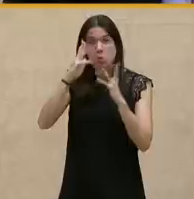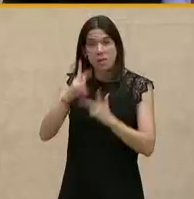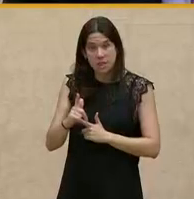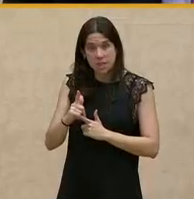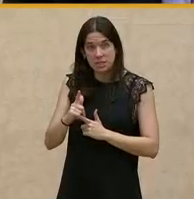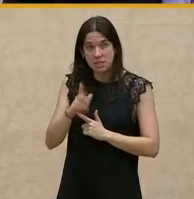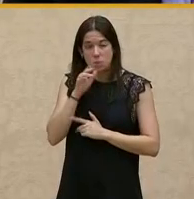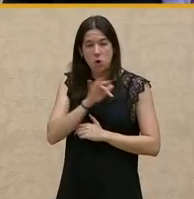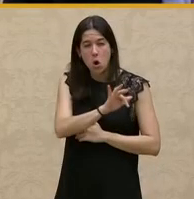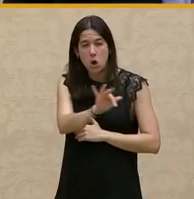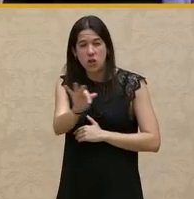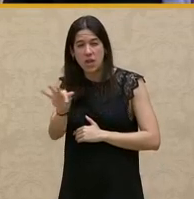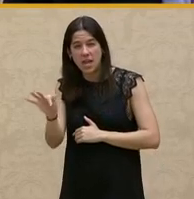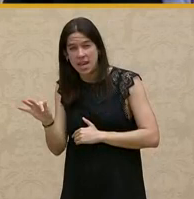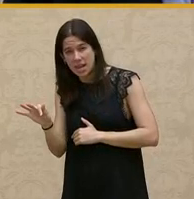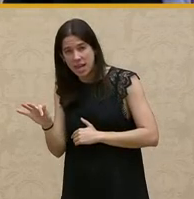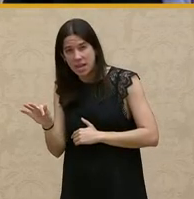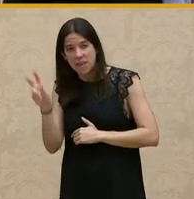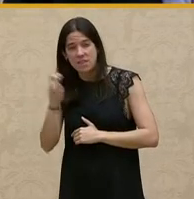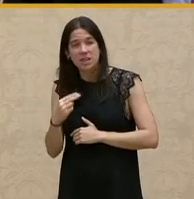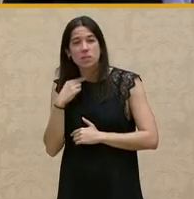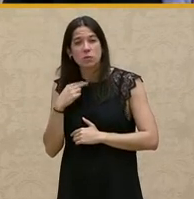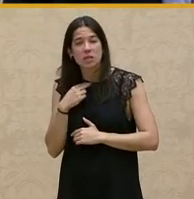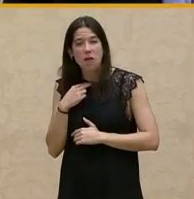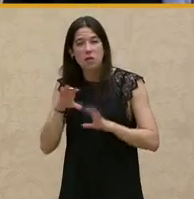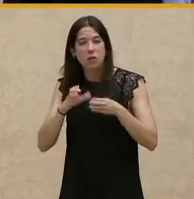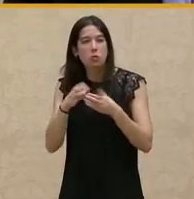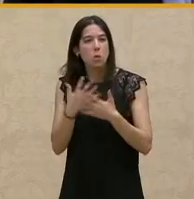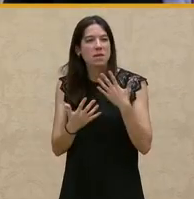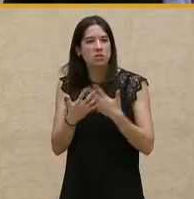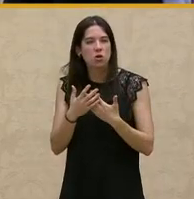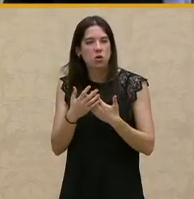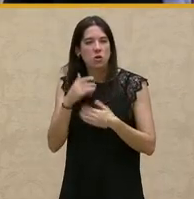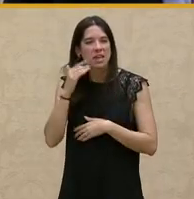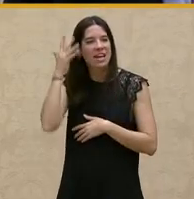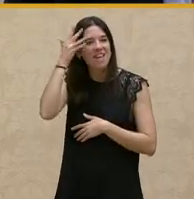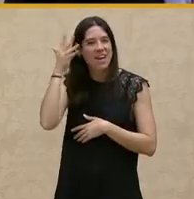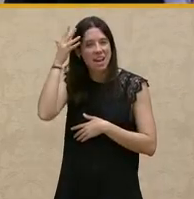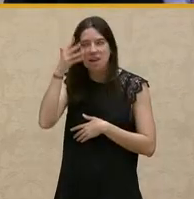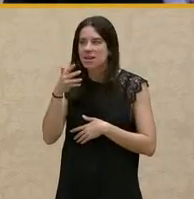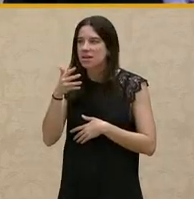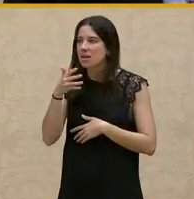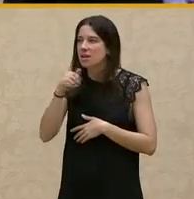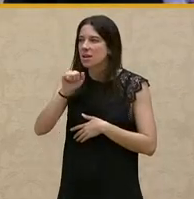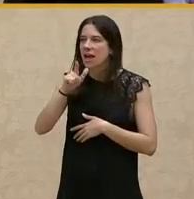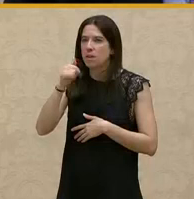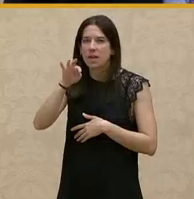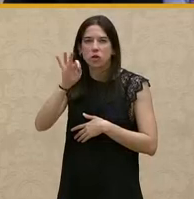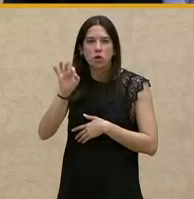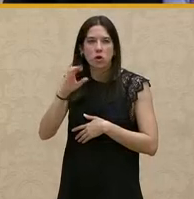tendríamos al diputado del grupo mixto por Navarra, el Sr. Alberto Catalán, que no puede